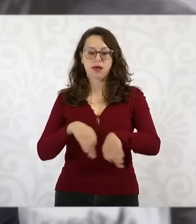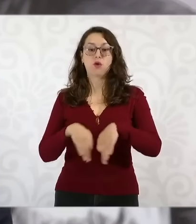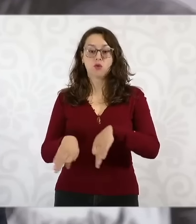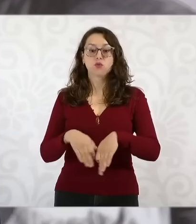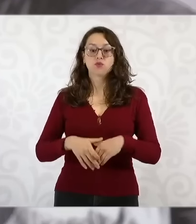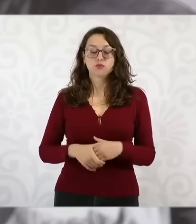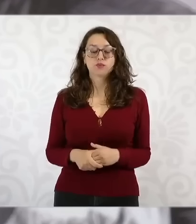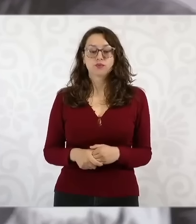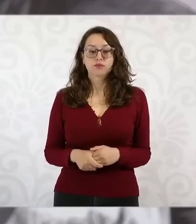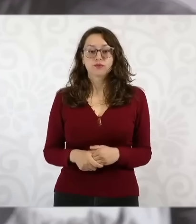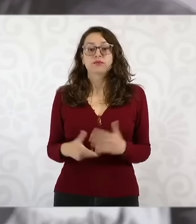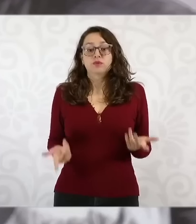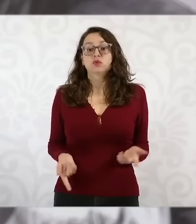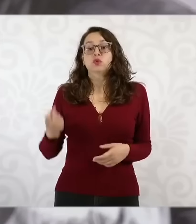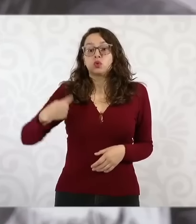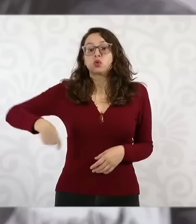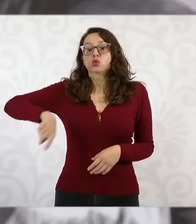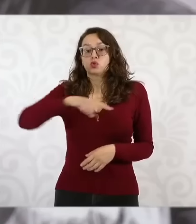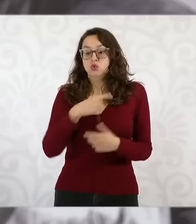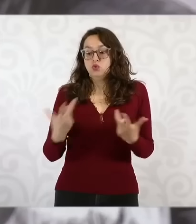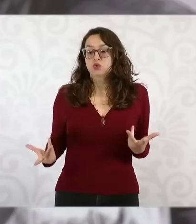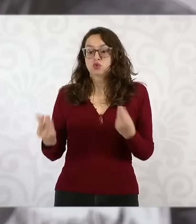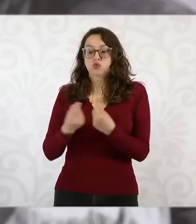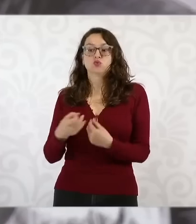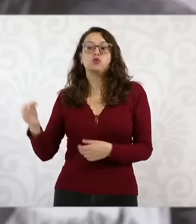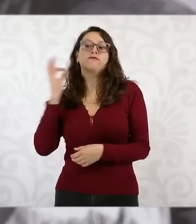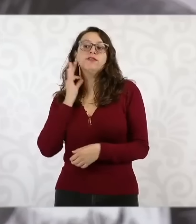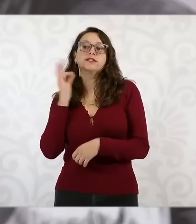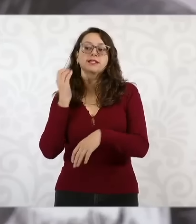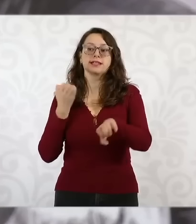Ahí estamos trabajando con la Fiscalía General de Justicia del Estado de Quintana Ro. Tuvimos